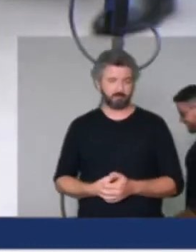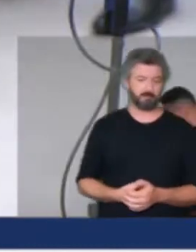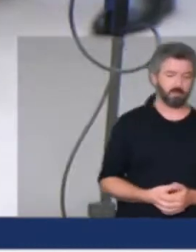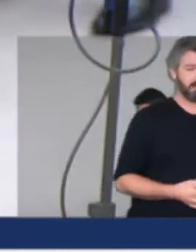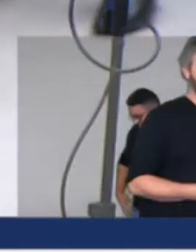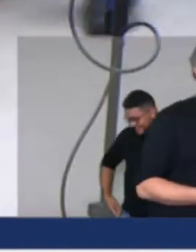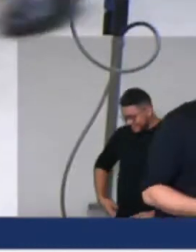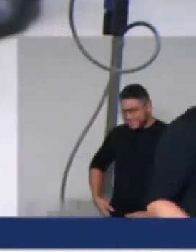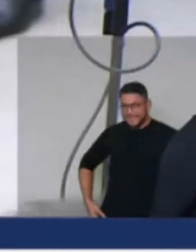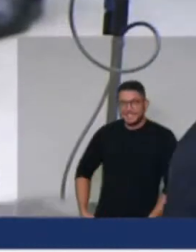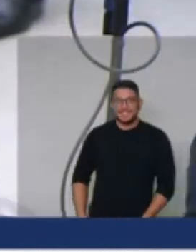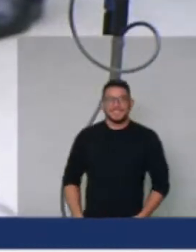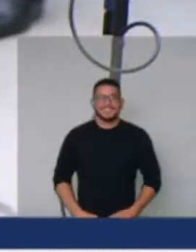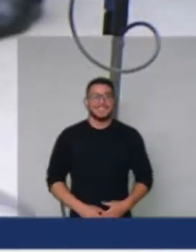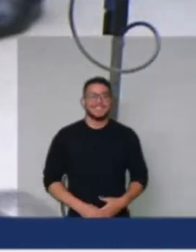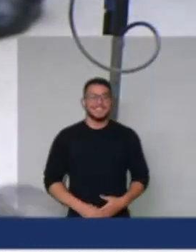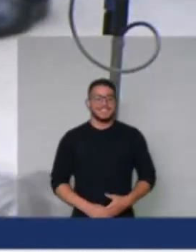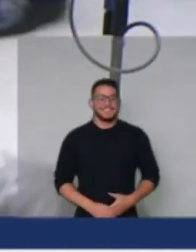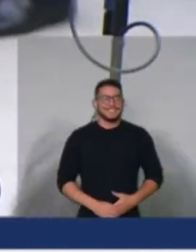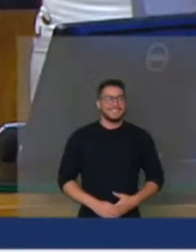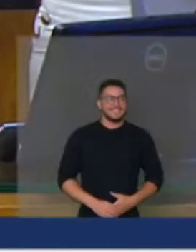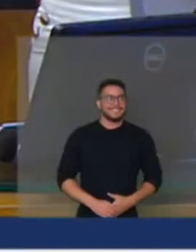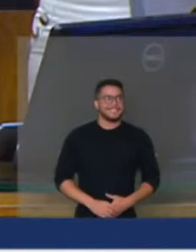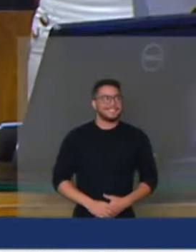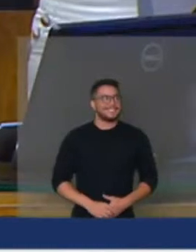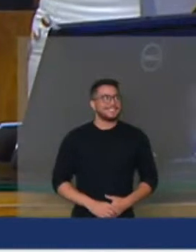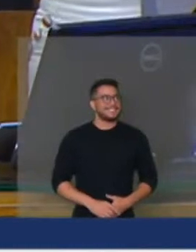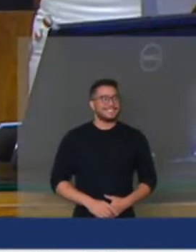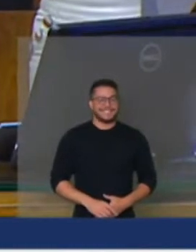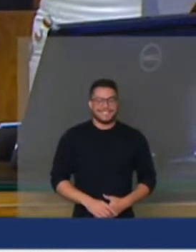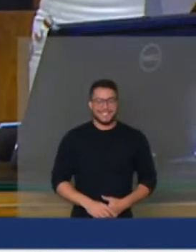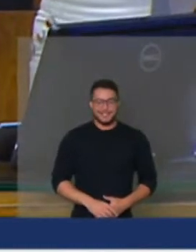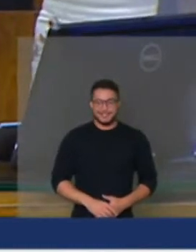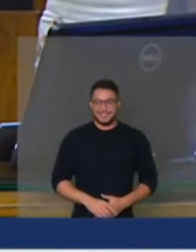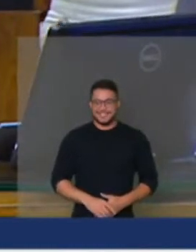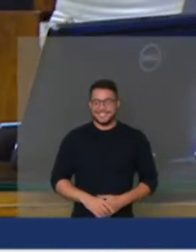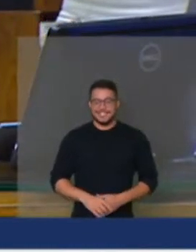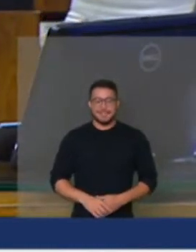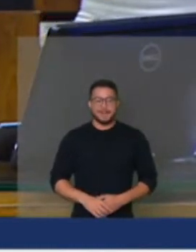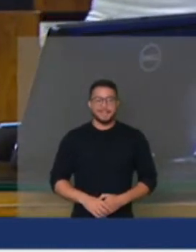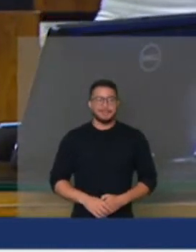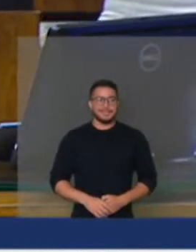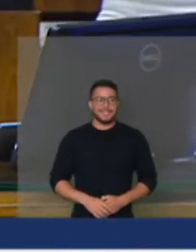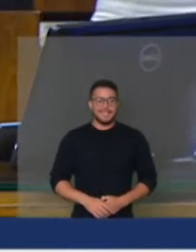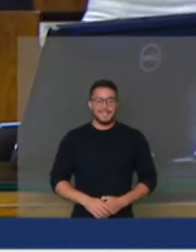JULINHO. DEPUTADO SÓSTENES UM MINUTO. [DEPUTADO]: PRESIDENTE EU COM MUITA SATISFAÇÃO QUERO... O PREFEITO DO MUNICÍPIO DE